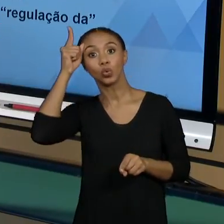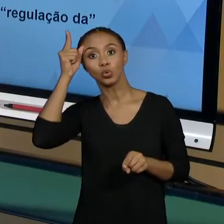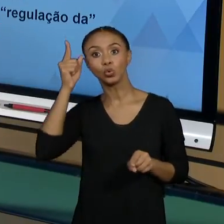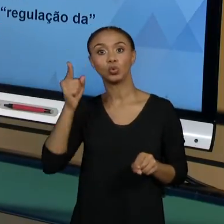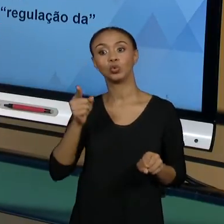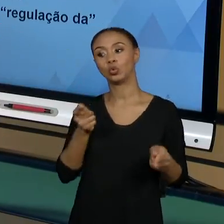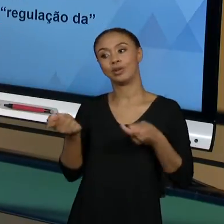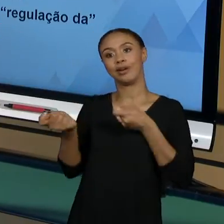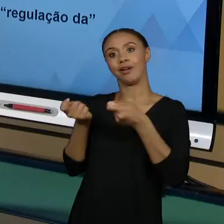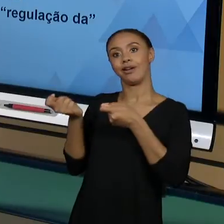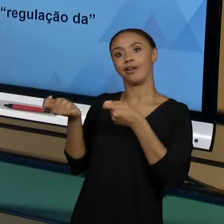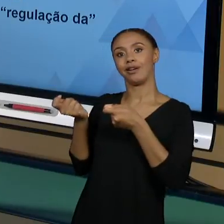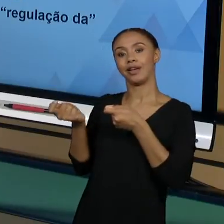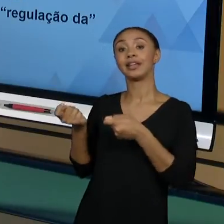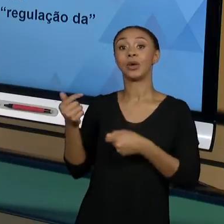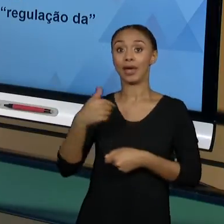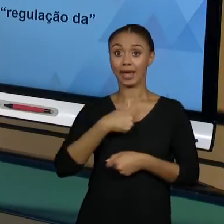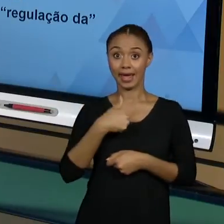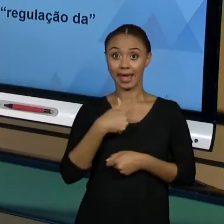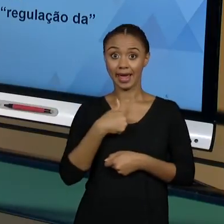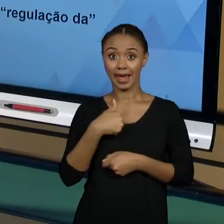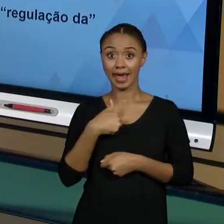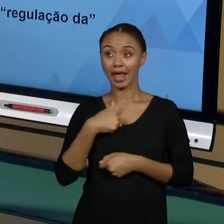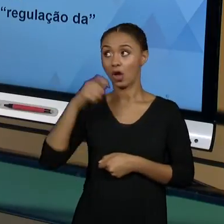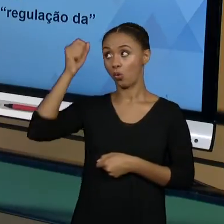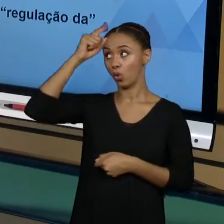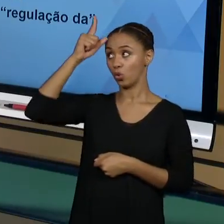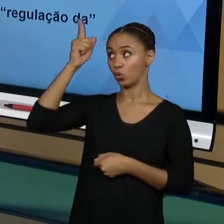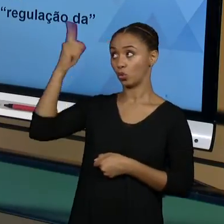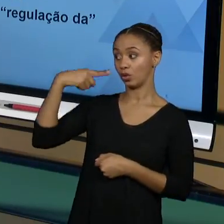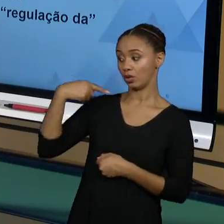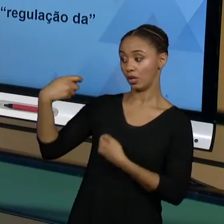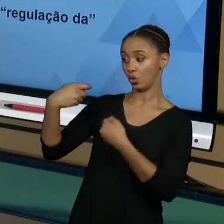QUE EU SOU REGULADO PELA CULTURA E TUDO QUE EU FAÇO